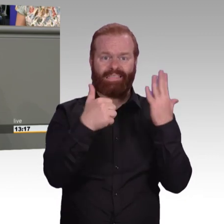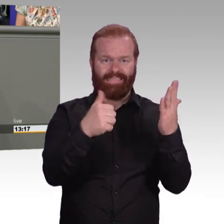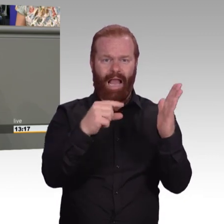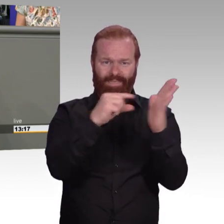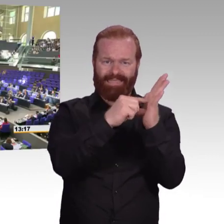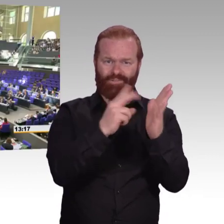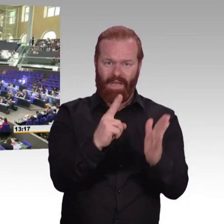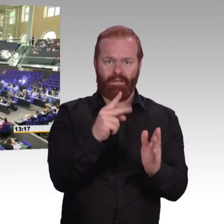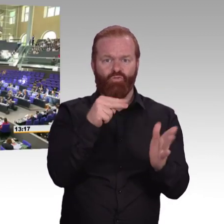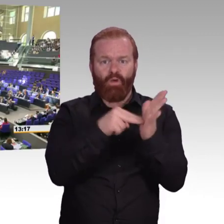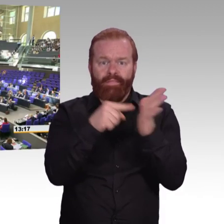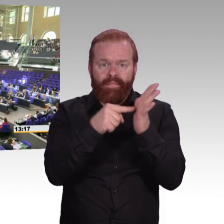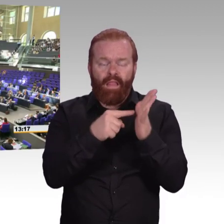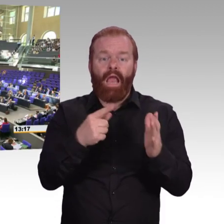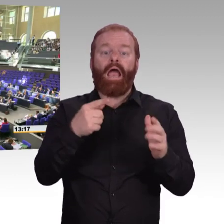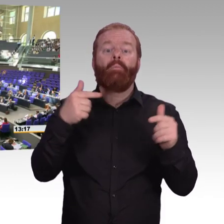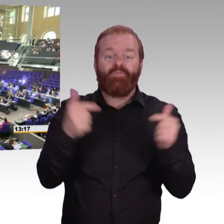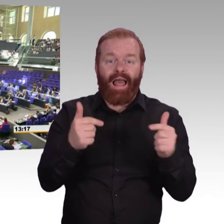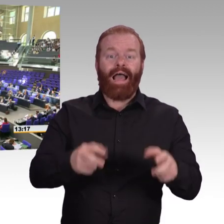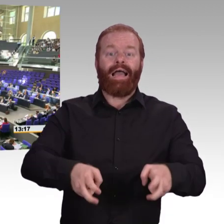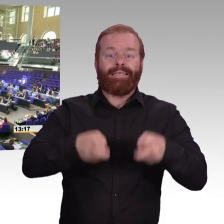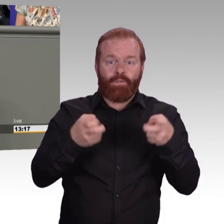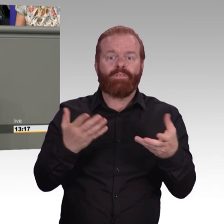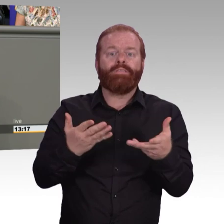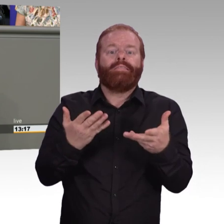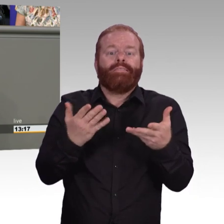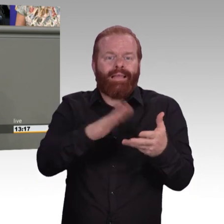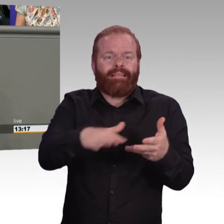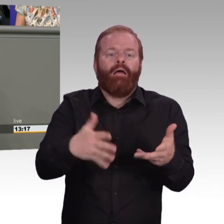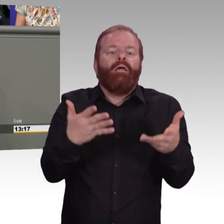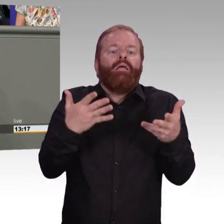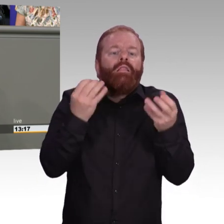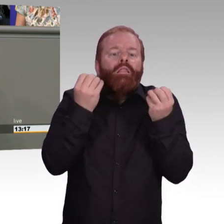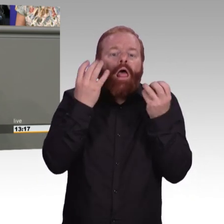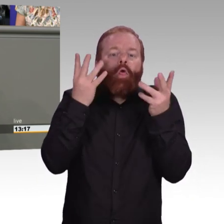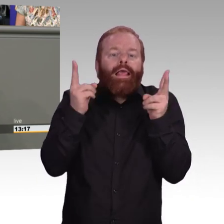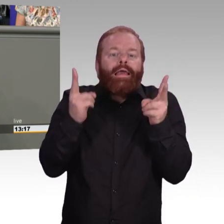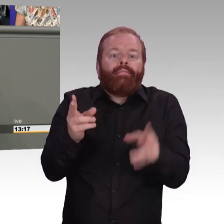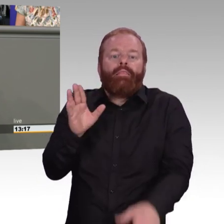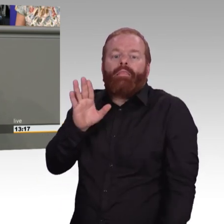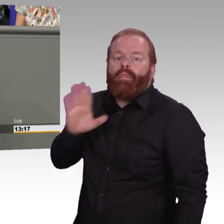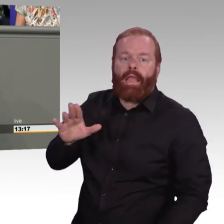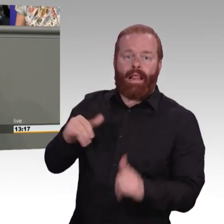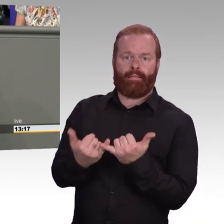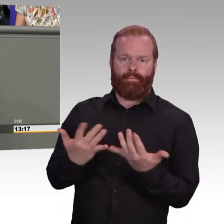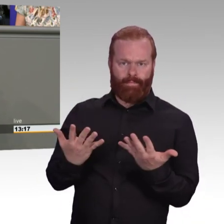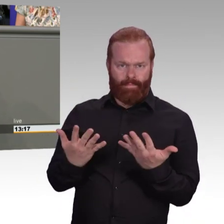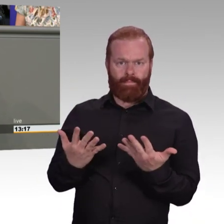Kinder haben das Recht auf Erziehung durch ihre Eltern und es gibt niemanden, der das besser kann, als sie. Kein Staat und keine Kita.